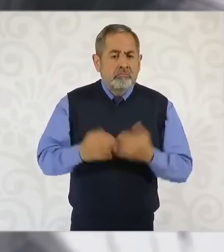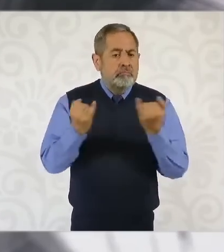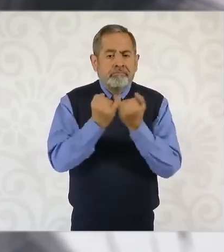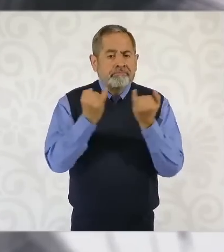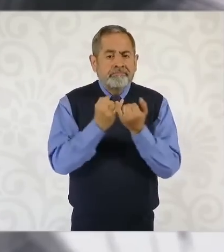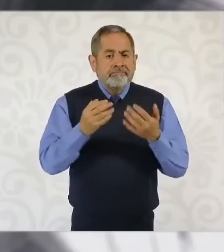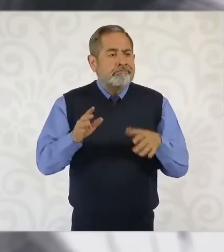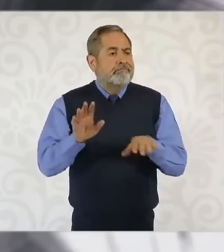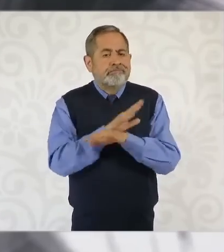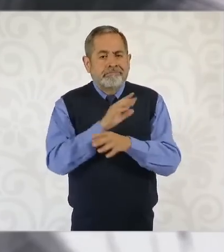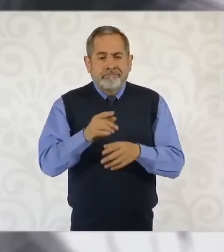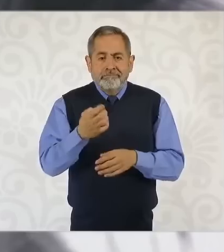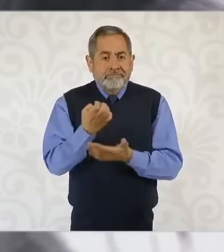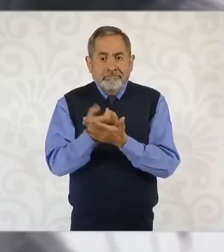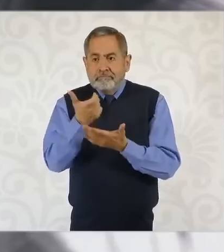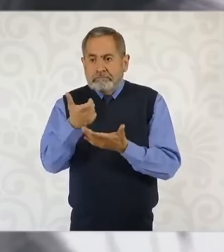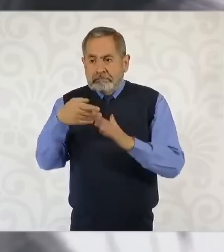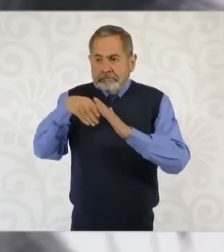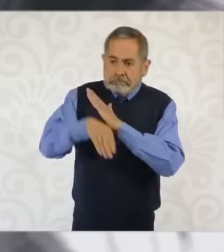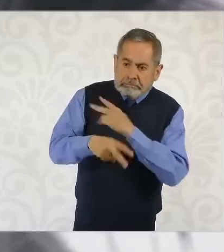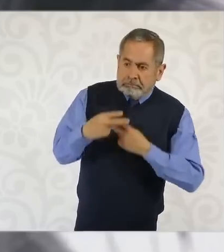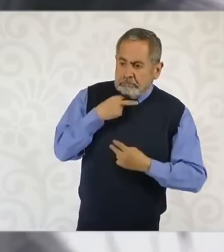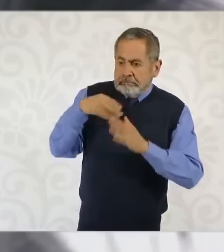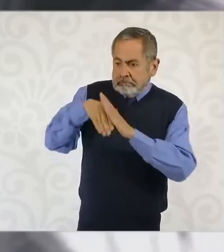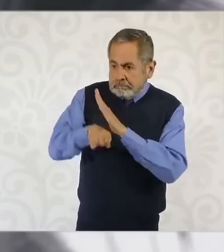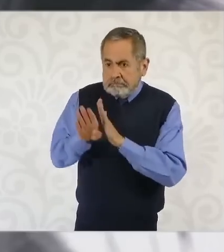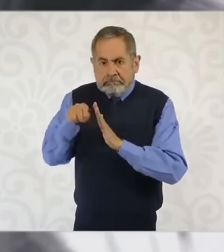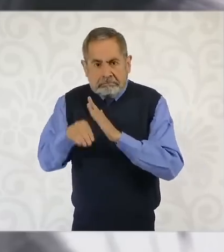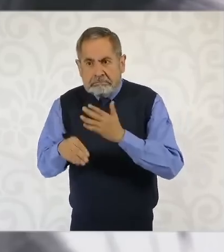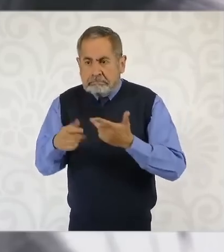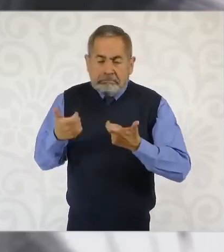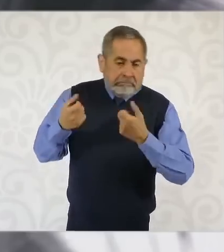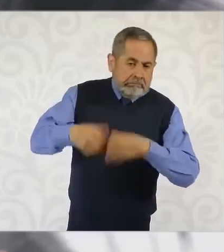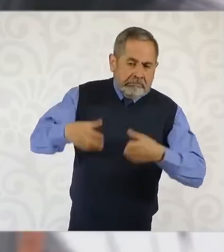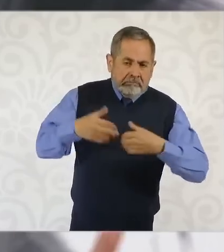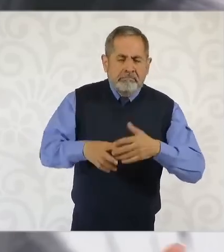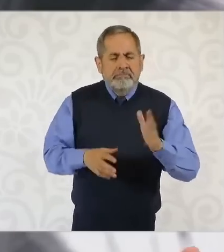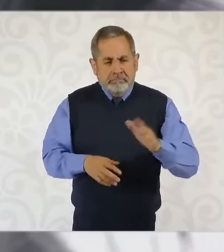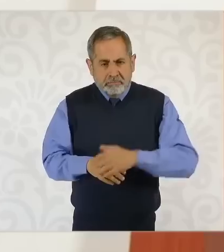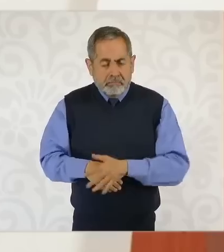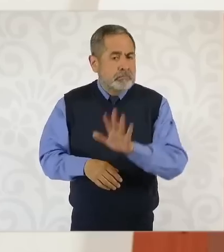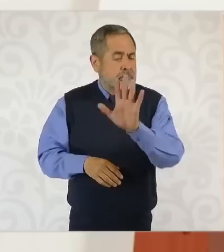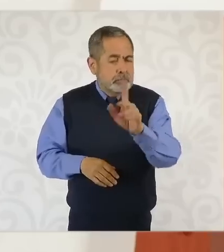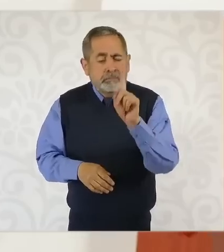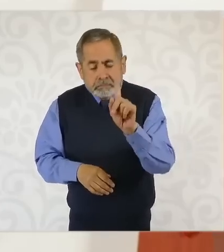términos de la economía de nuestro país que tiene sus consecuencias primero no asustarse porque los